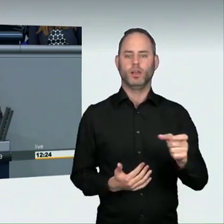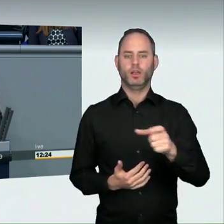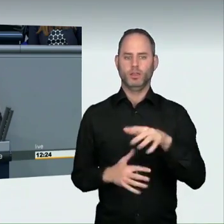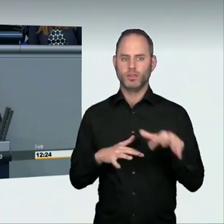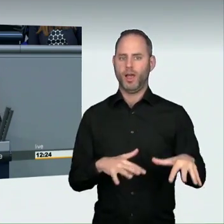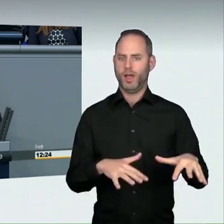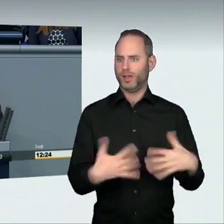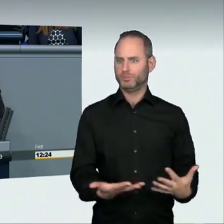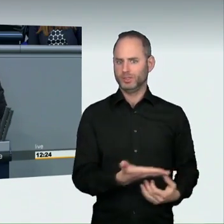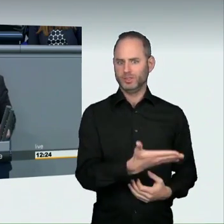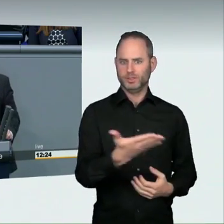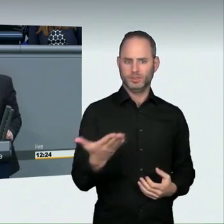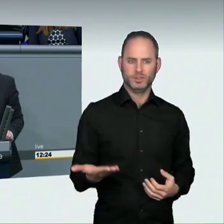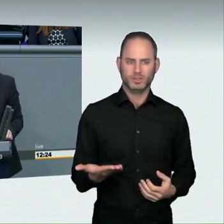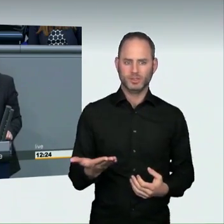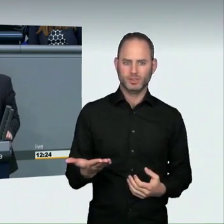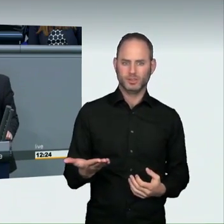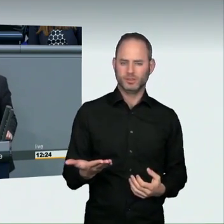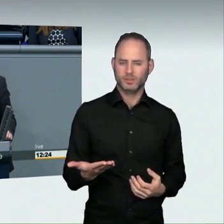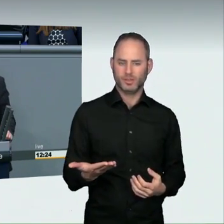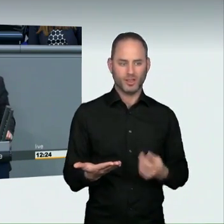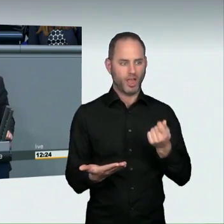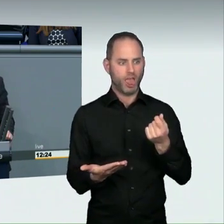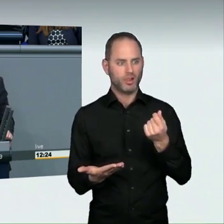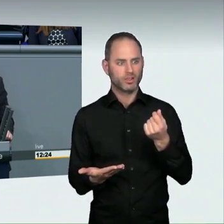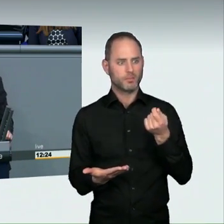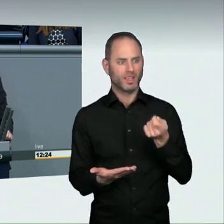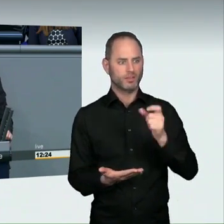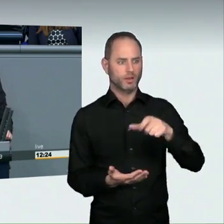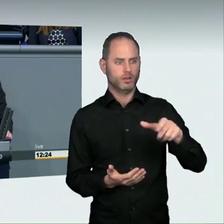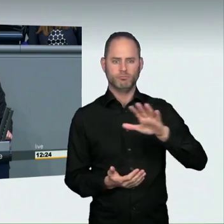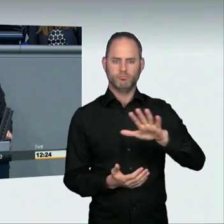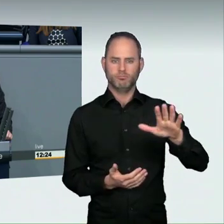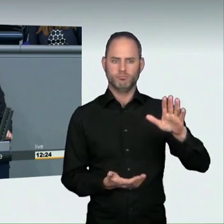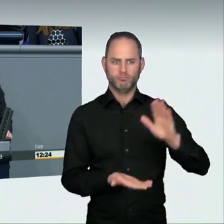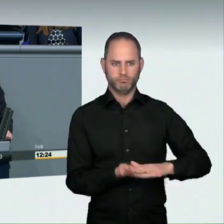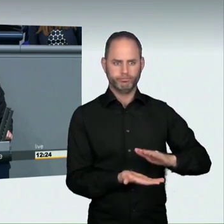noch einmal überlegen, ob die Position, die Sie im Augenblick bei der Mietpreisbremse haben, wirklich zu Ihren Grundhaltungen passt.